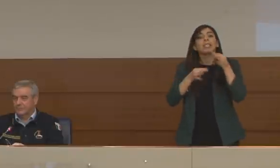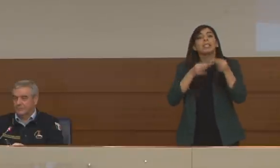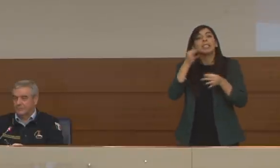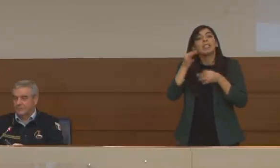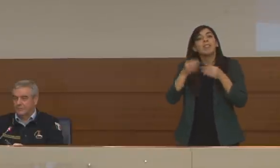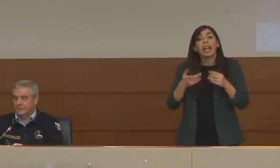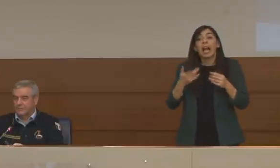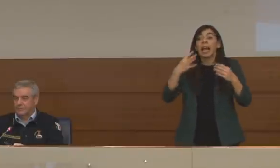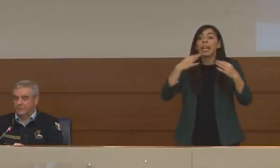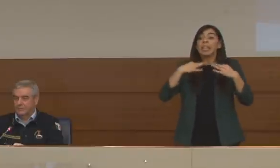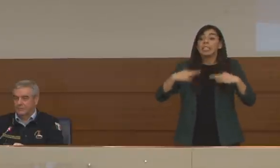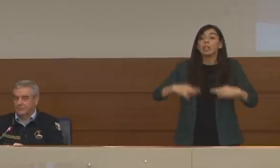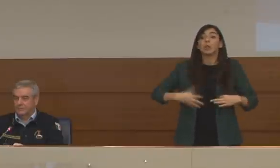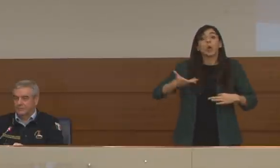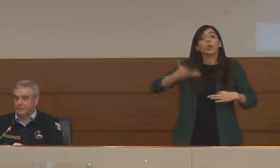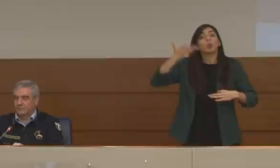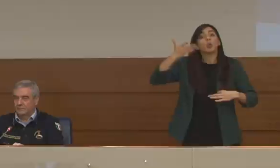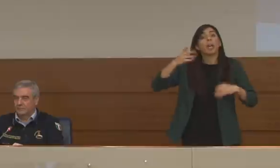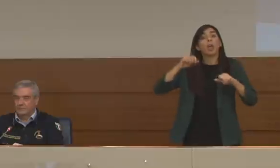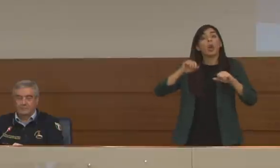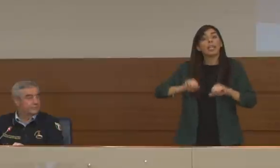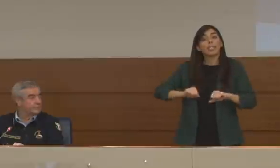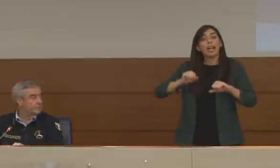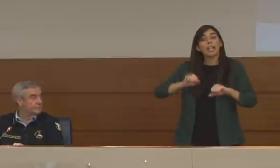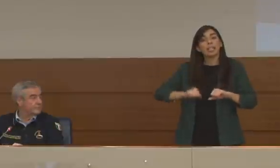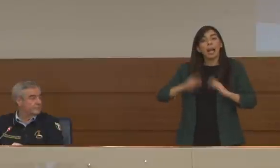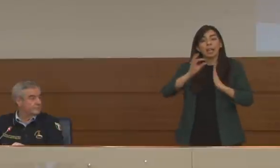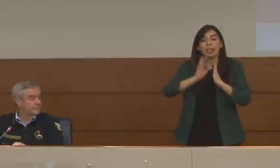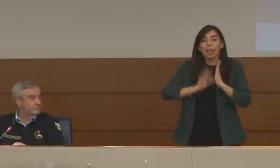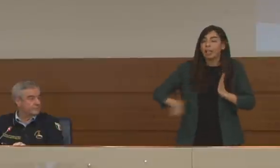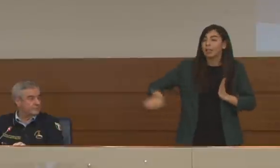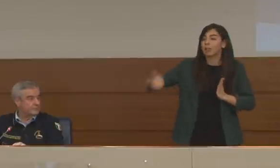raccogliendo giorno per giorno sono estremamente importanti per capire